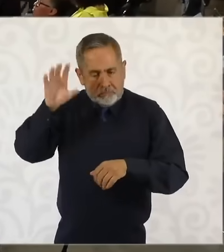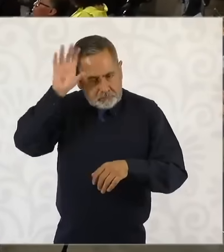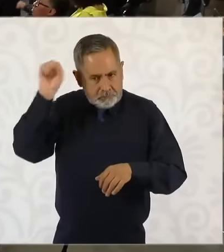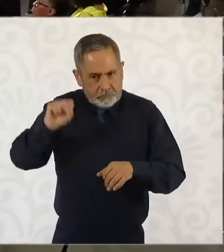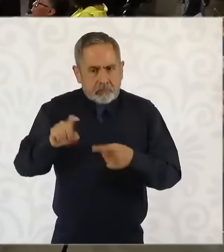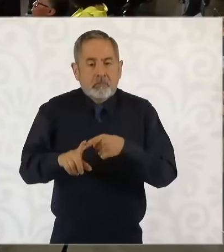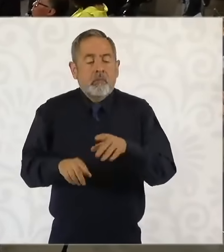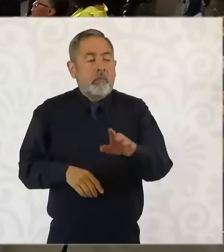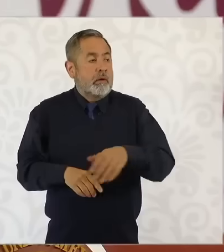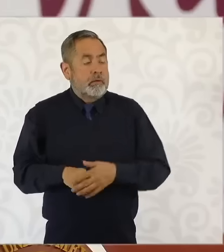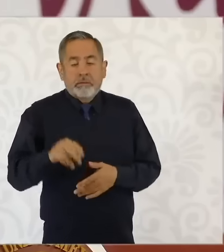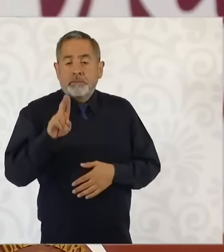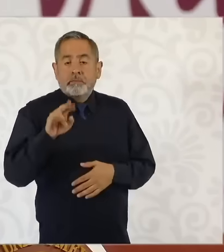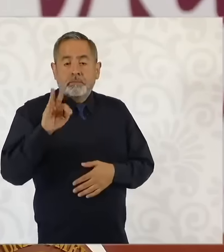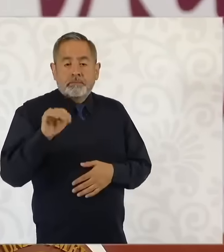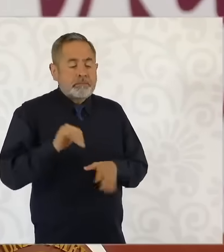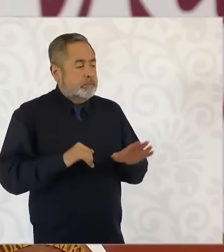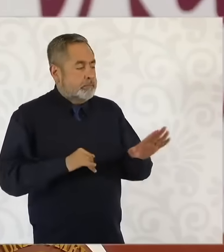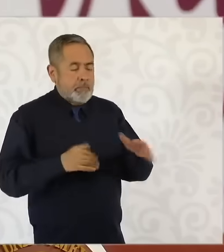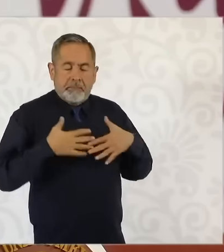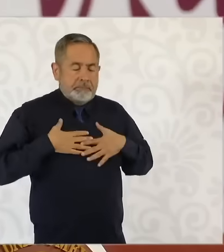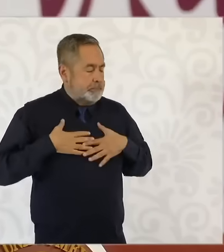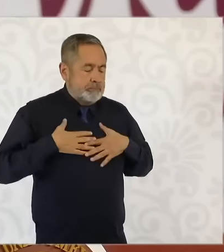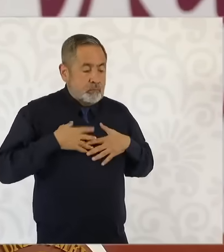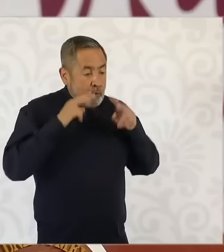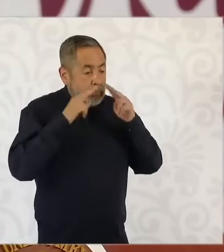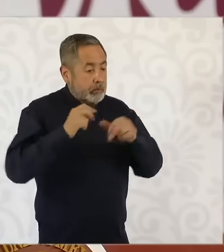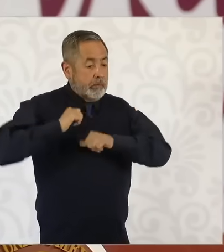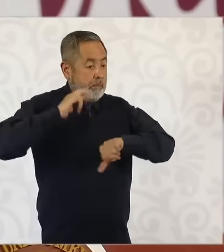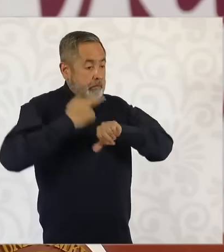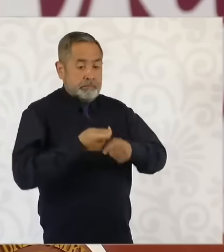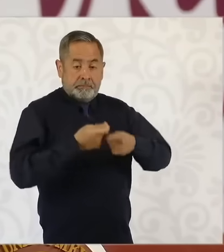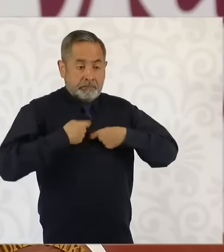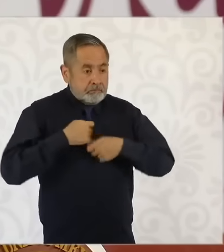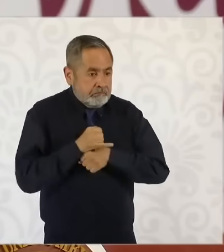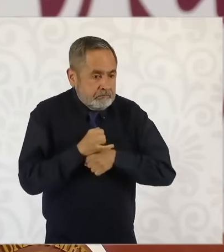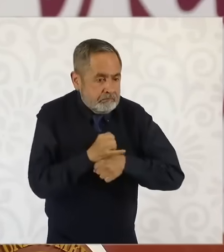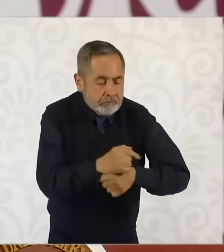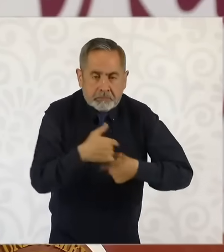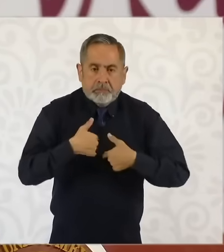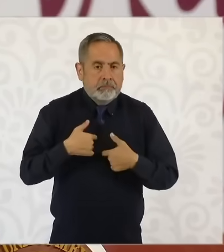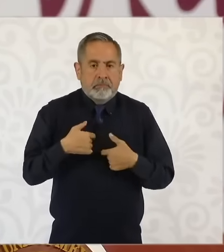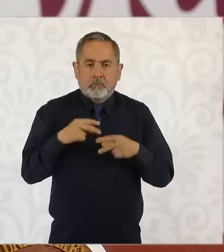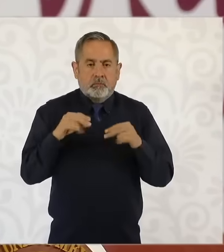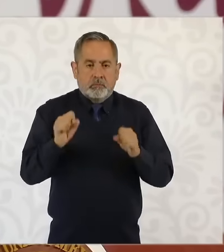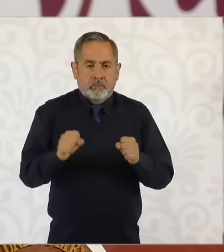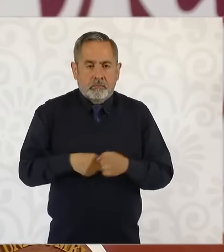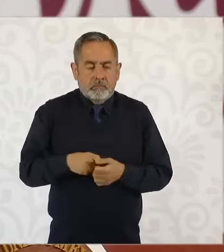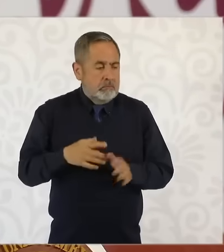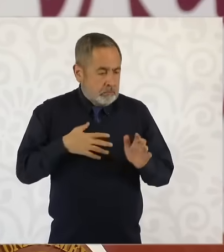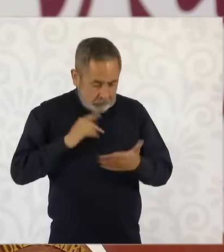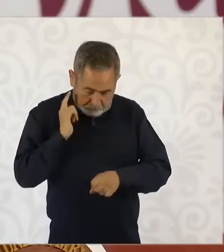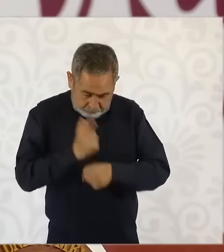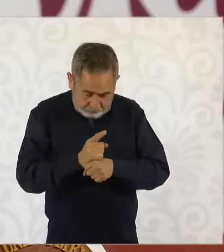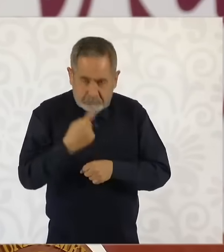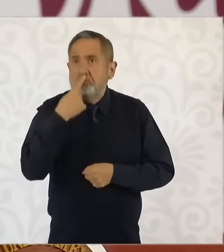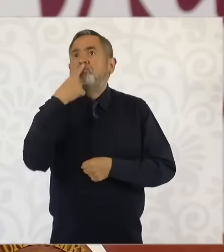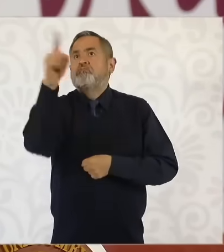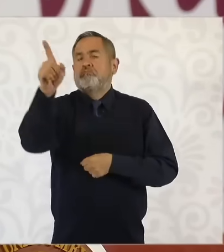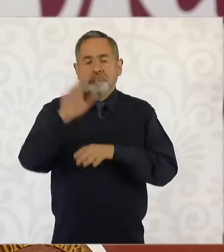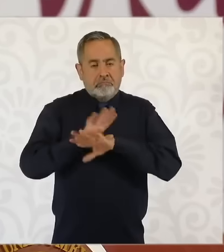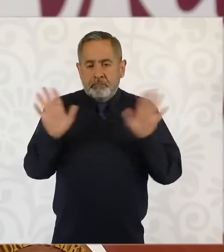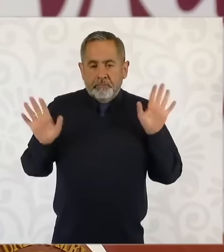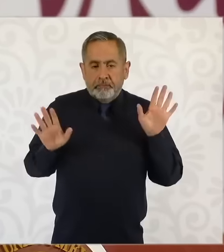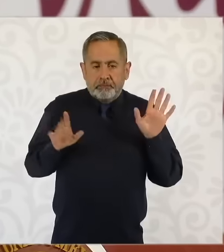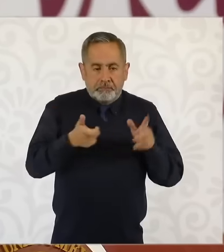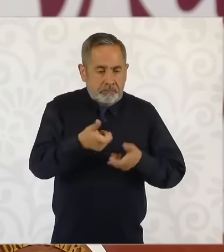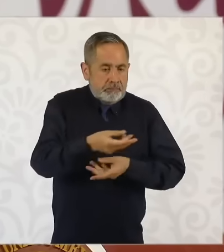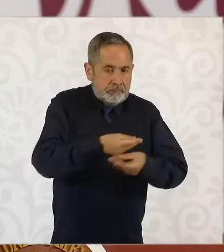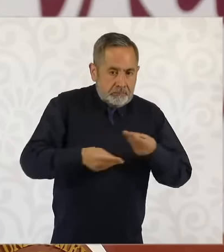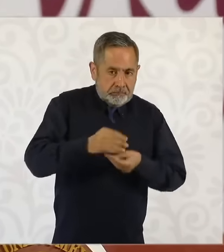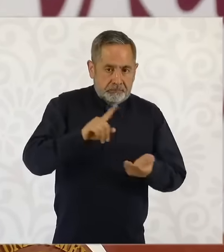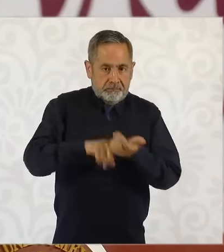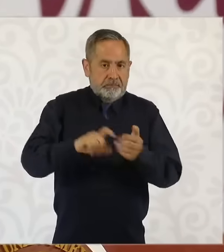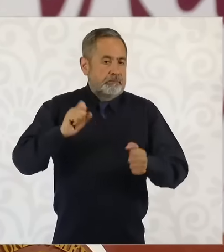no ve este tipo de asuntos de denuncias sobre malos manejos en el anterior gobierno de Morelos